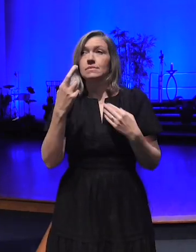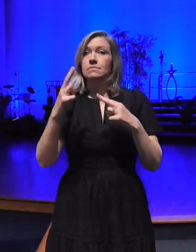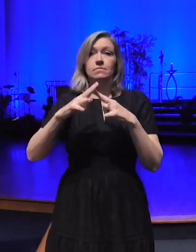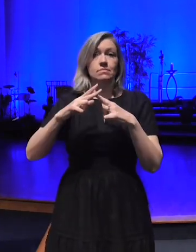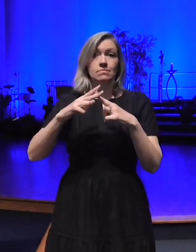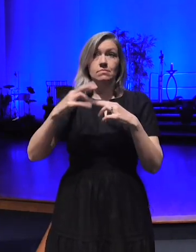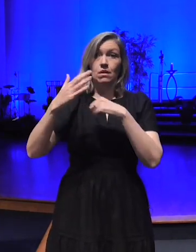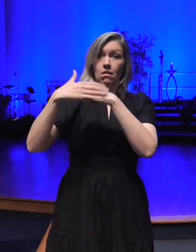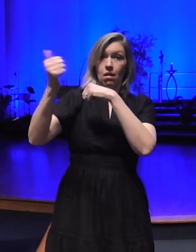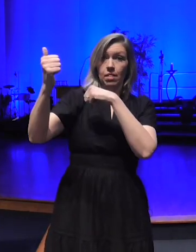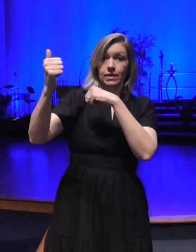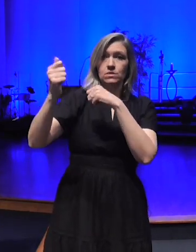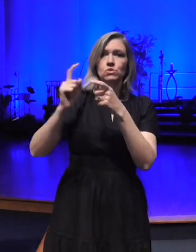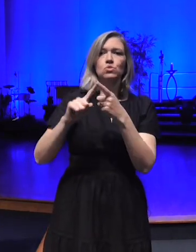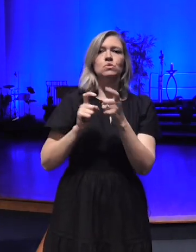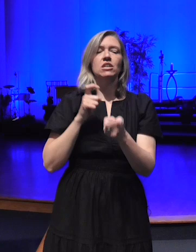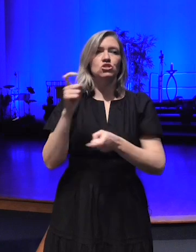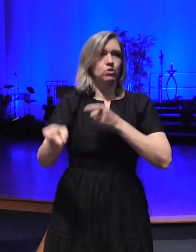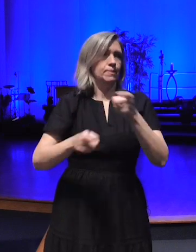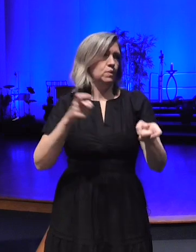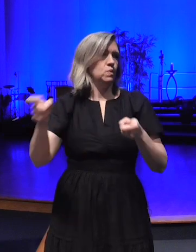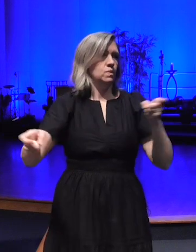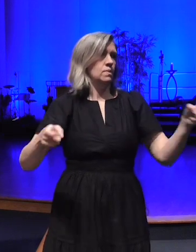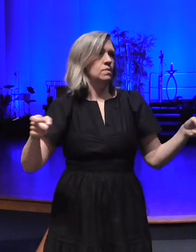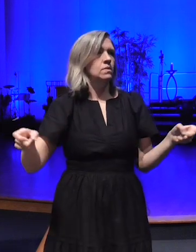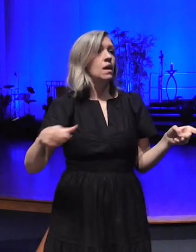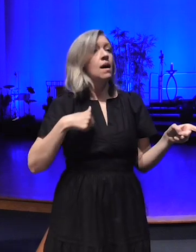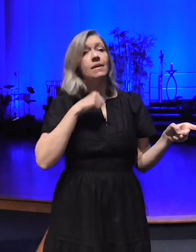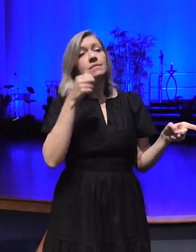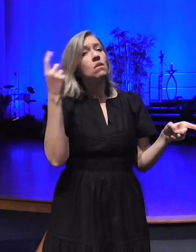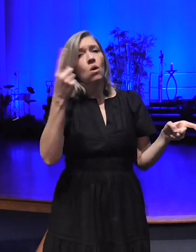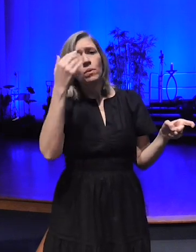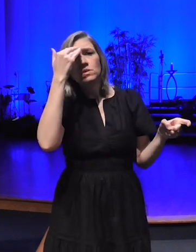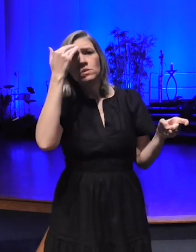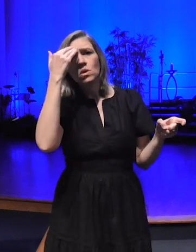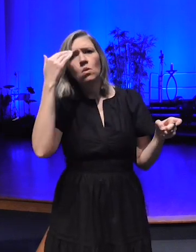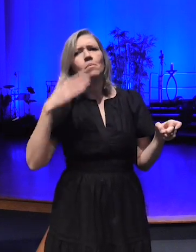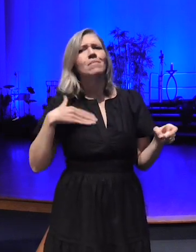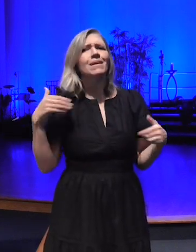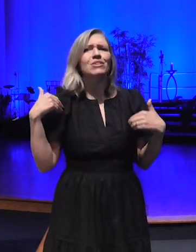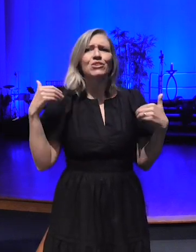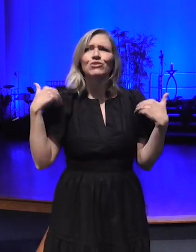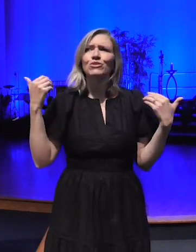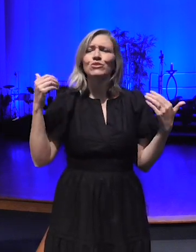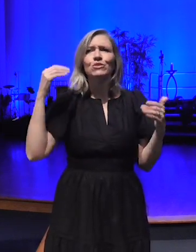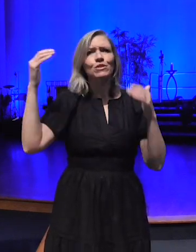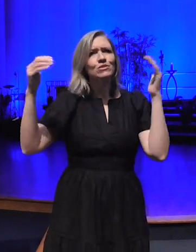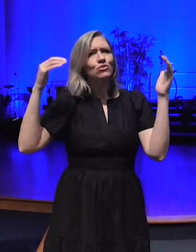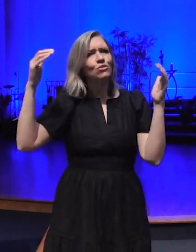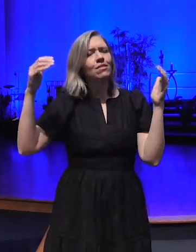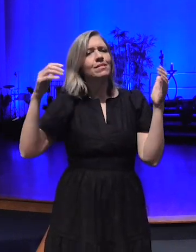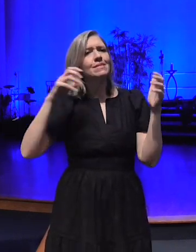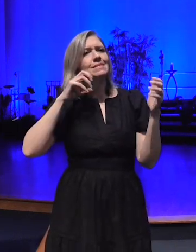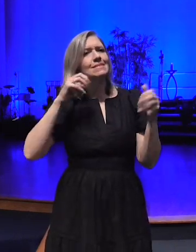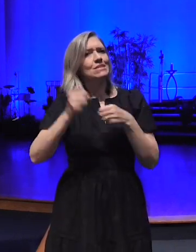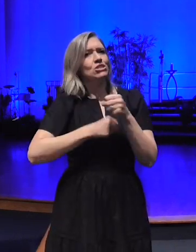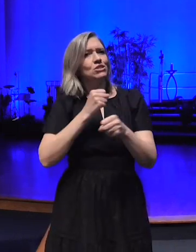No siempre supe que en mi juventud era un joven muy motivado algunos de los que